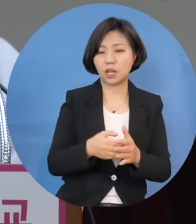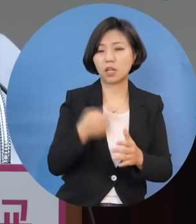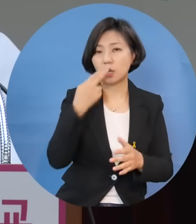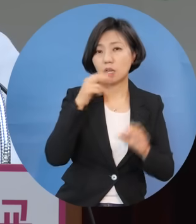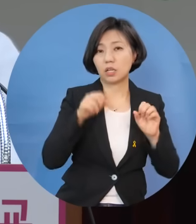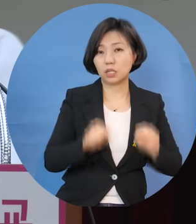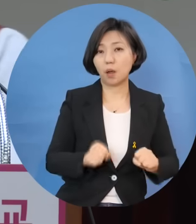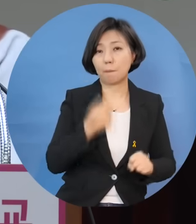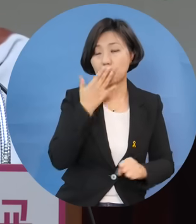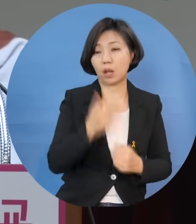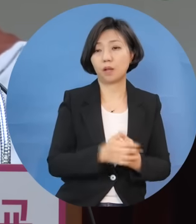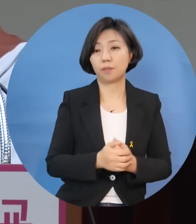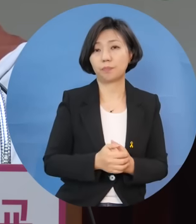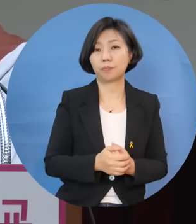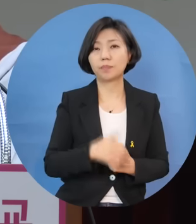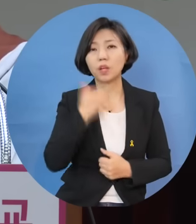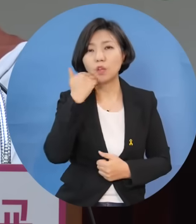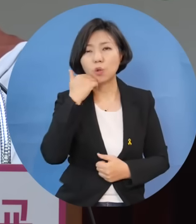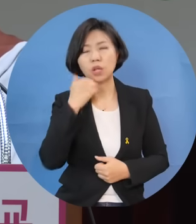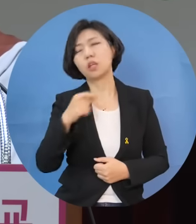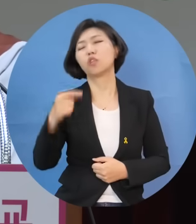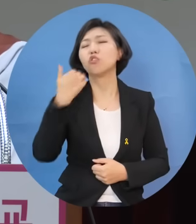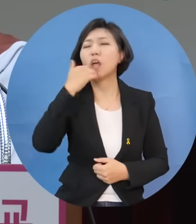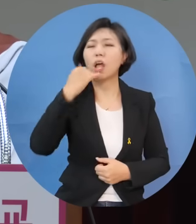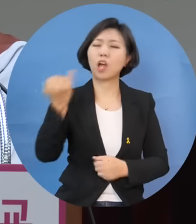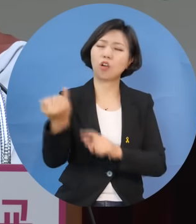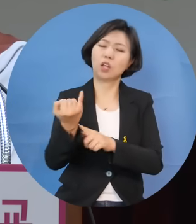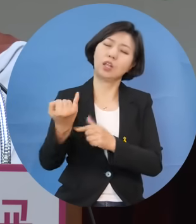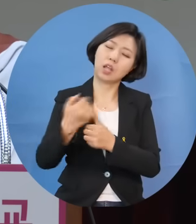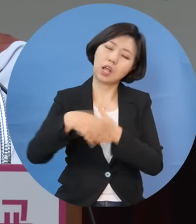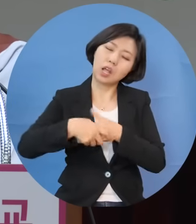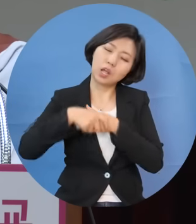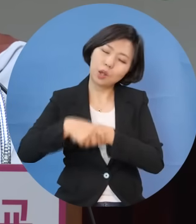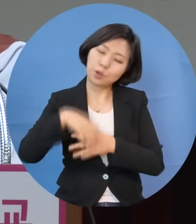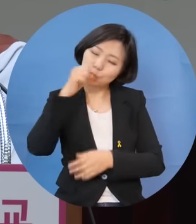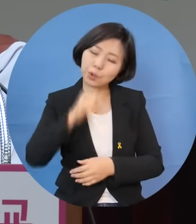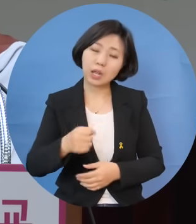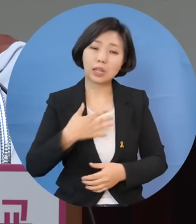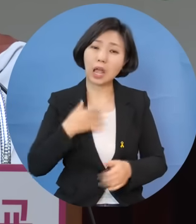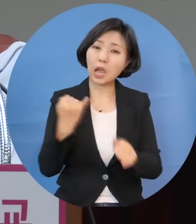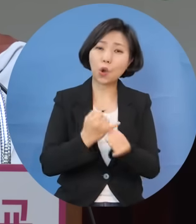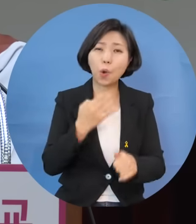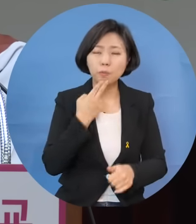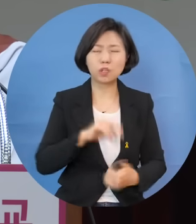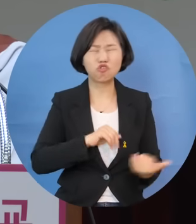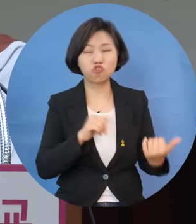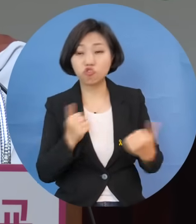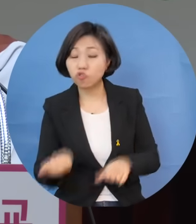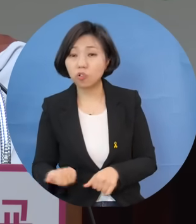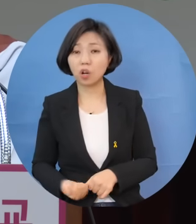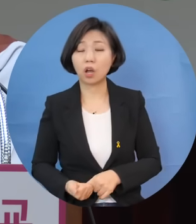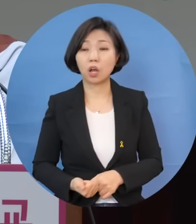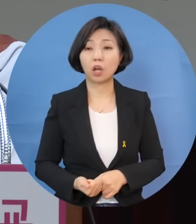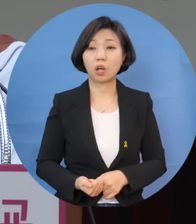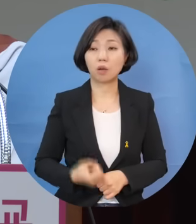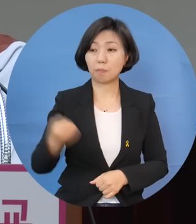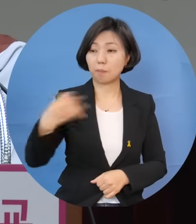그런데 어떤 여자가 내 손을 잡고, 좋다 하고 "나하고 결혼 안 하면 나 죽을 거야" 한다고 내가 눈 한 번 깜짝할까, 안 할까?